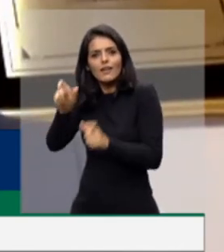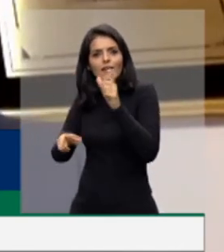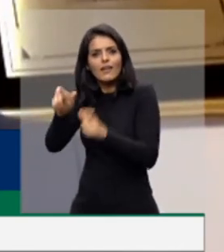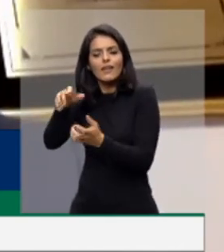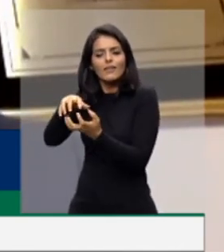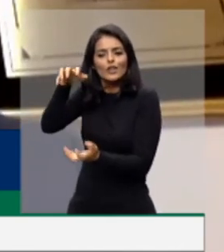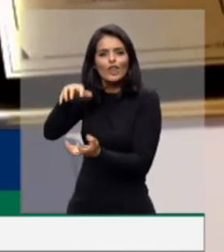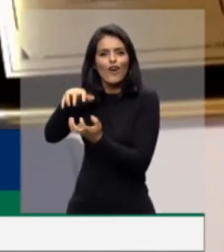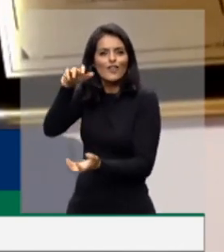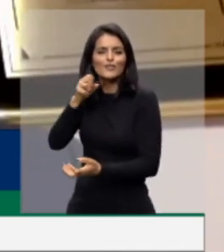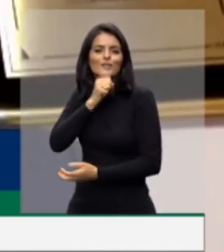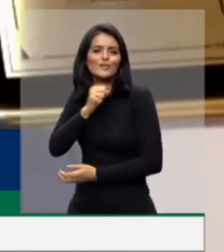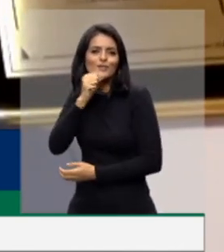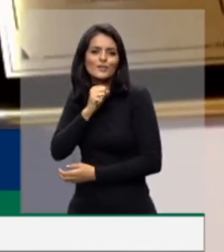TANTA DIGNIDADE, E TUDO O QUE